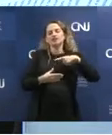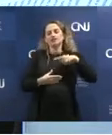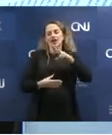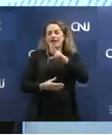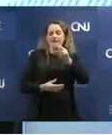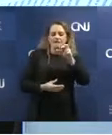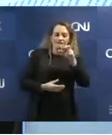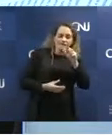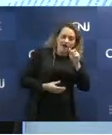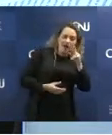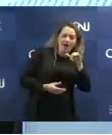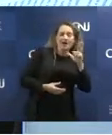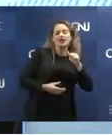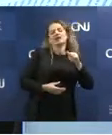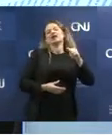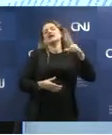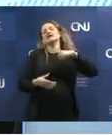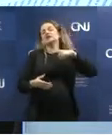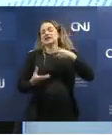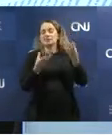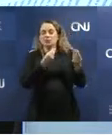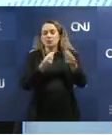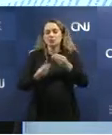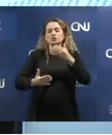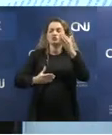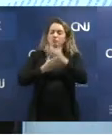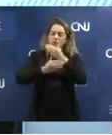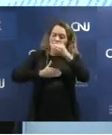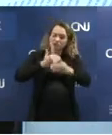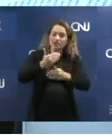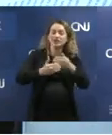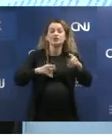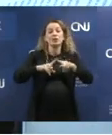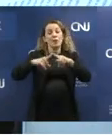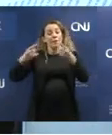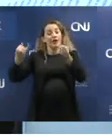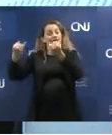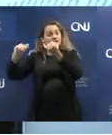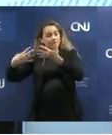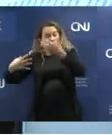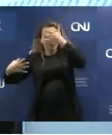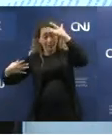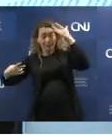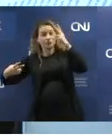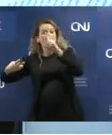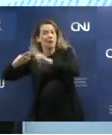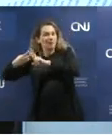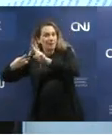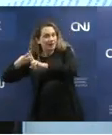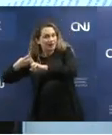Há um acervo muito grande, mas em se tratando de réu preso, com tamanho tempo de prisão